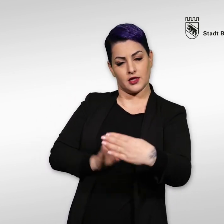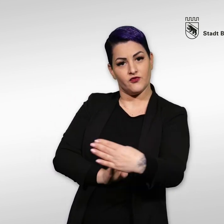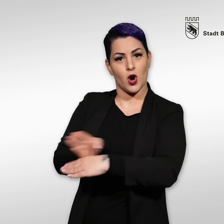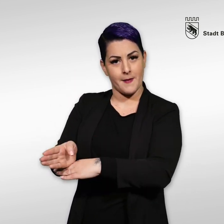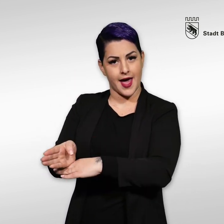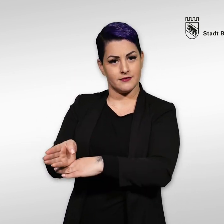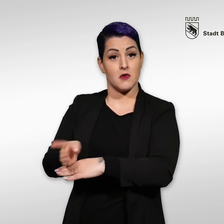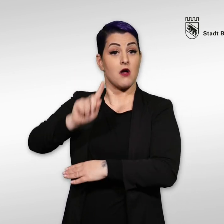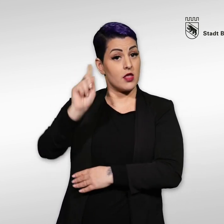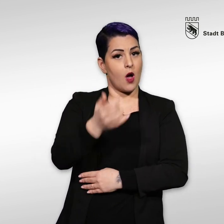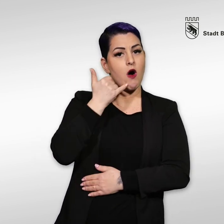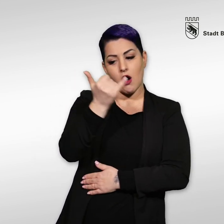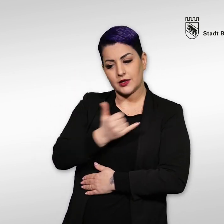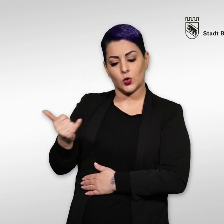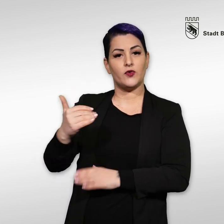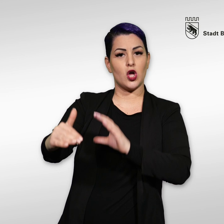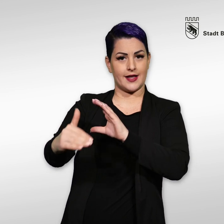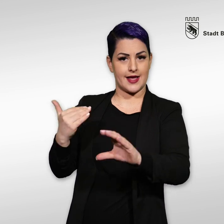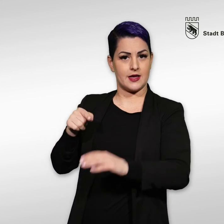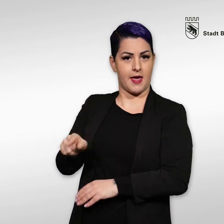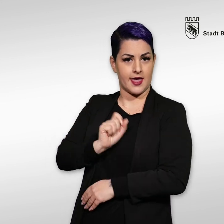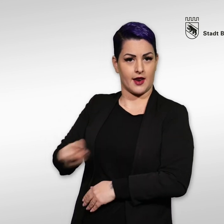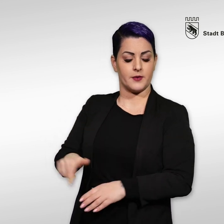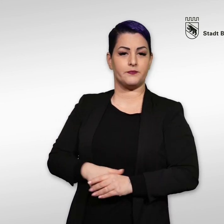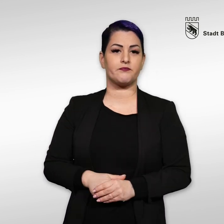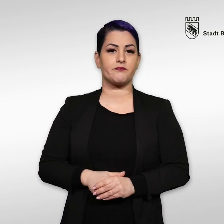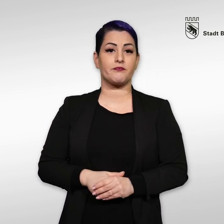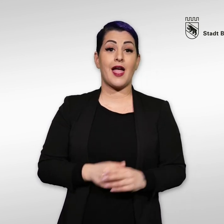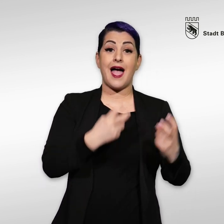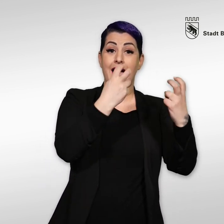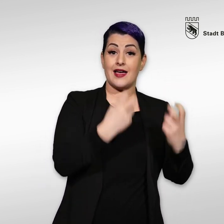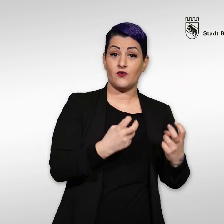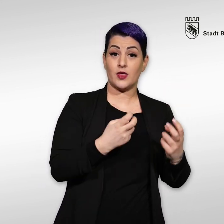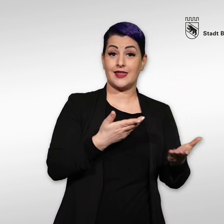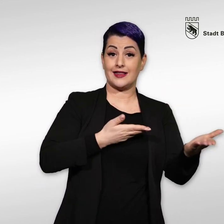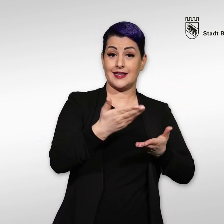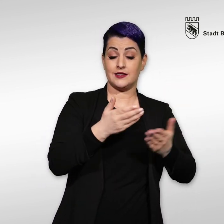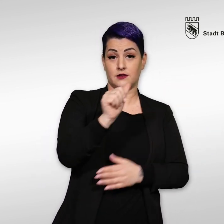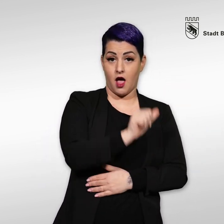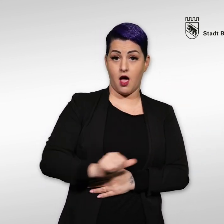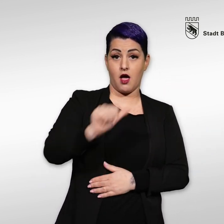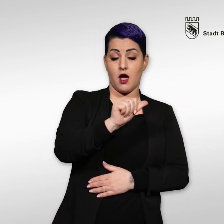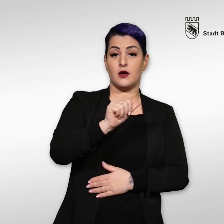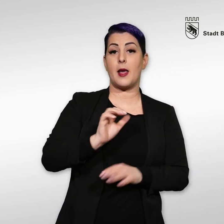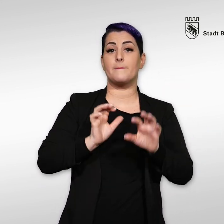Sie erreichen uns auch telefonisch oder per E Mail: einwohnerdienste@bern.ch.